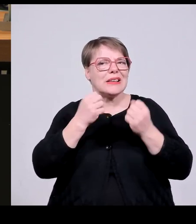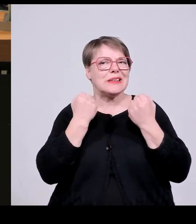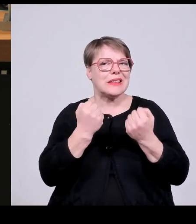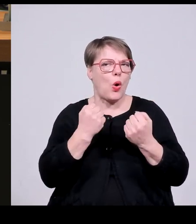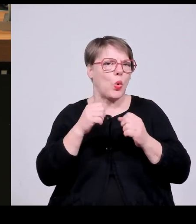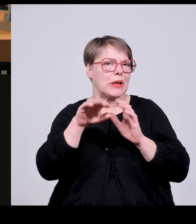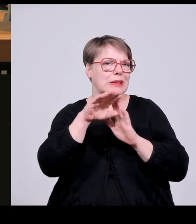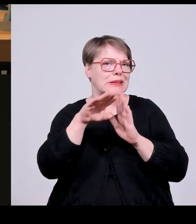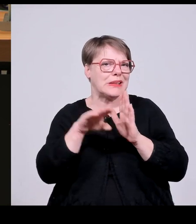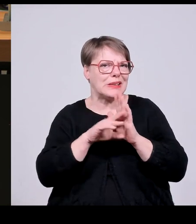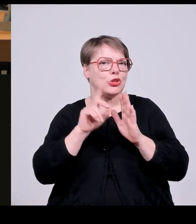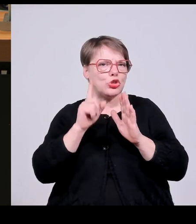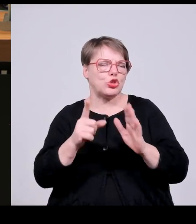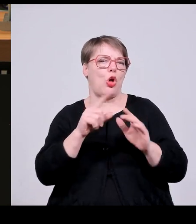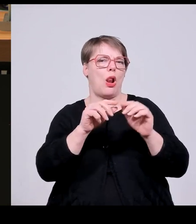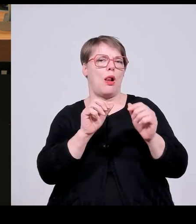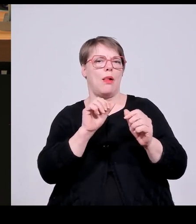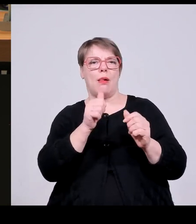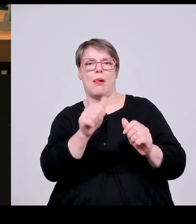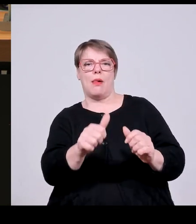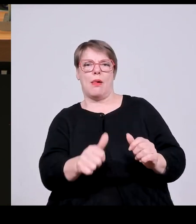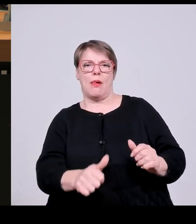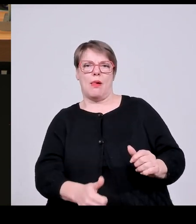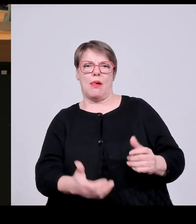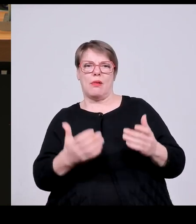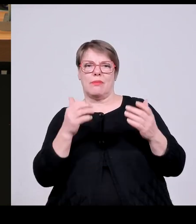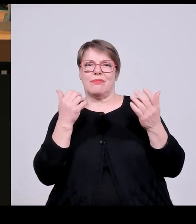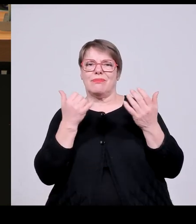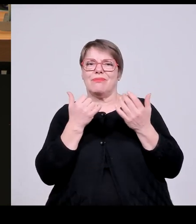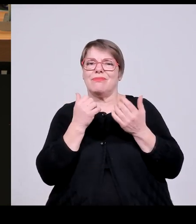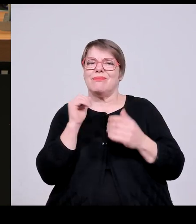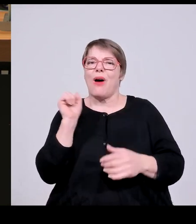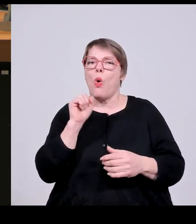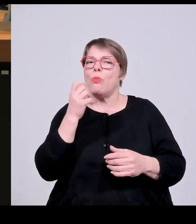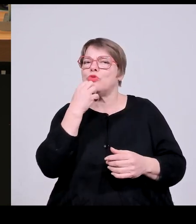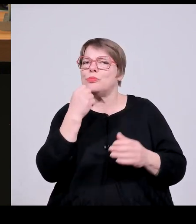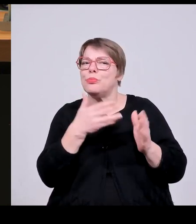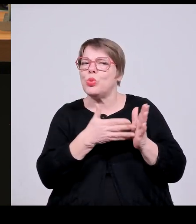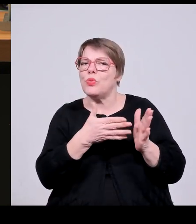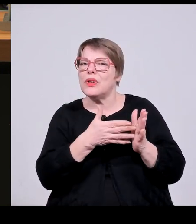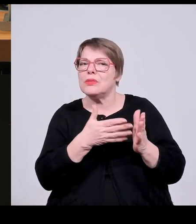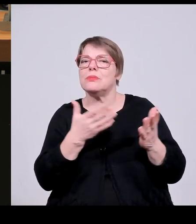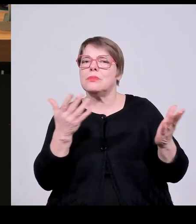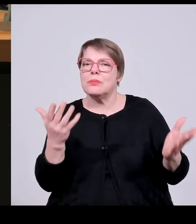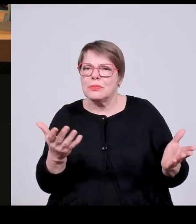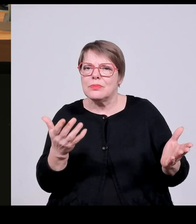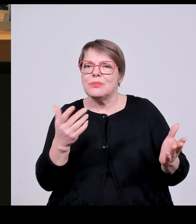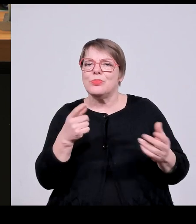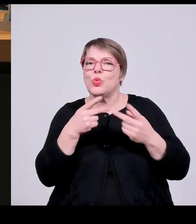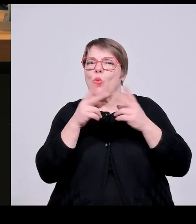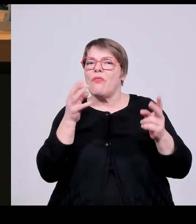Stadtbewohner überarbeiten müssen und den Flächennutzungsplan. Da können Sie sich nicht hinstellen und sagen, wir seien die Bauverhinderer.